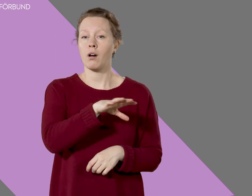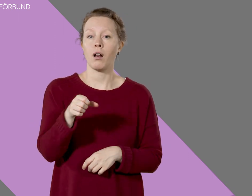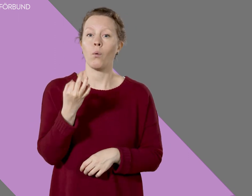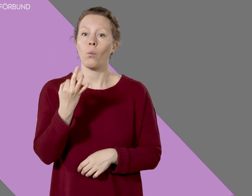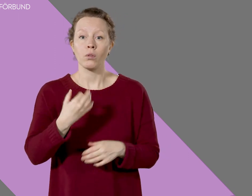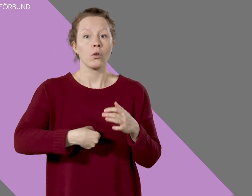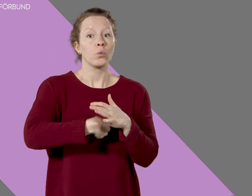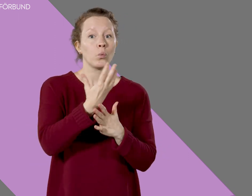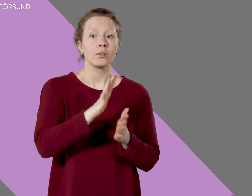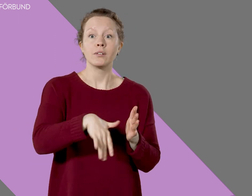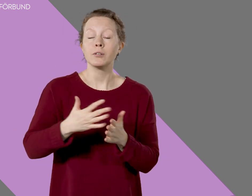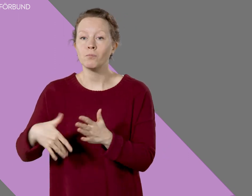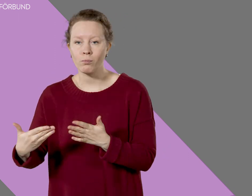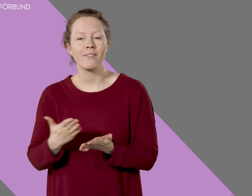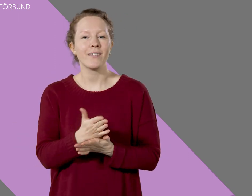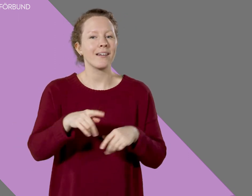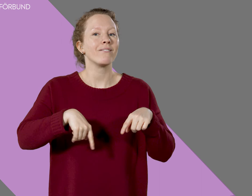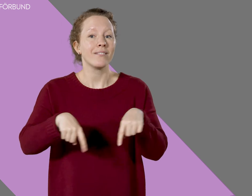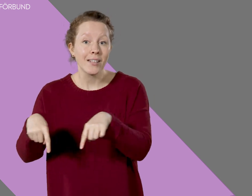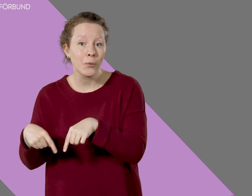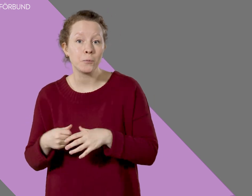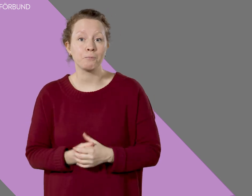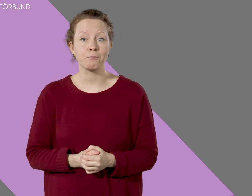för alla de åtta nordiska teckenspråken.